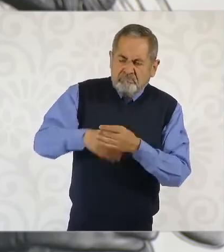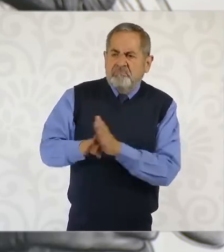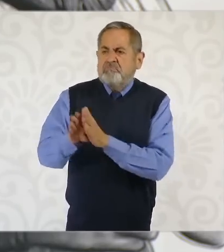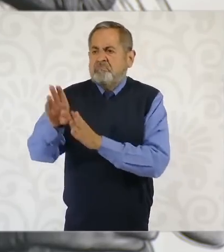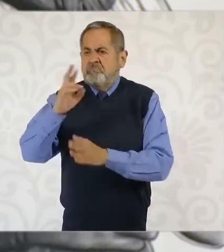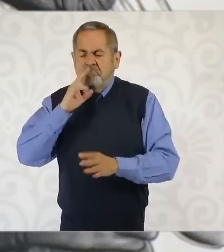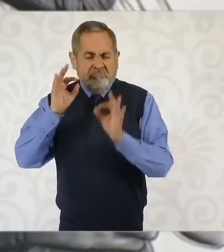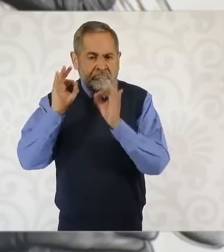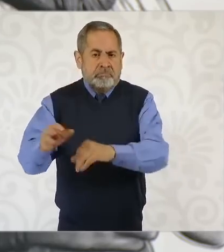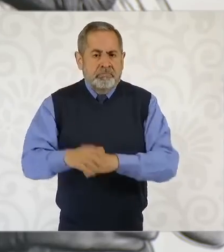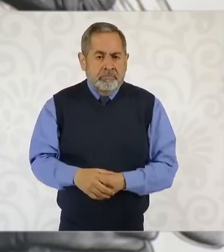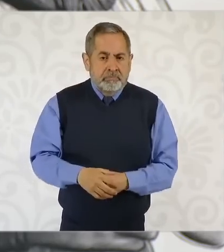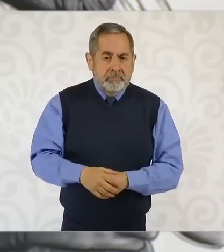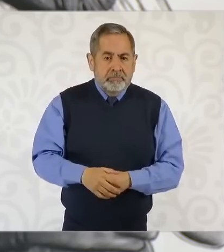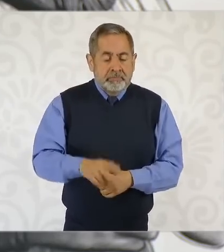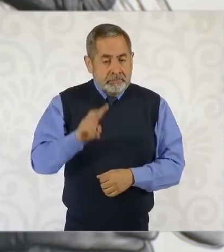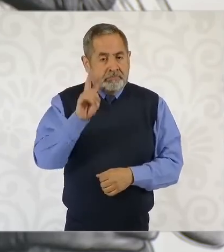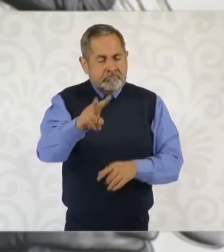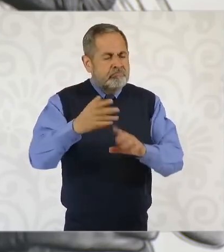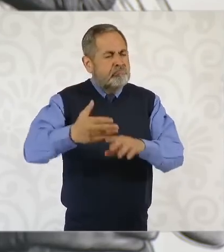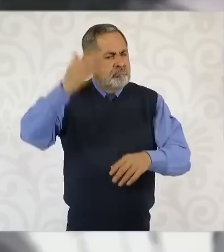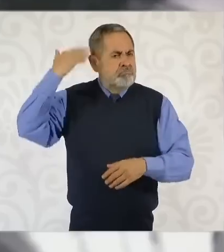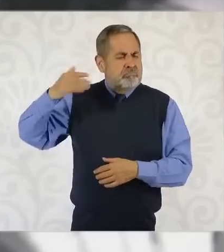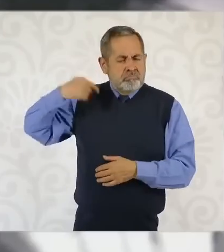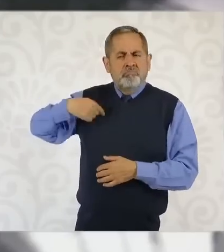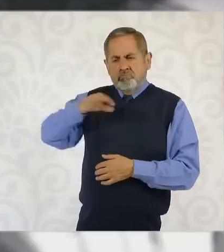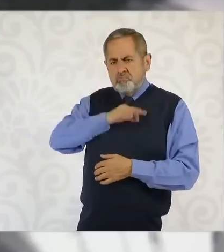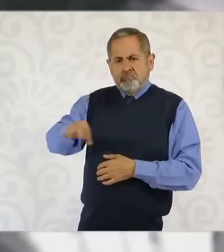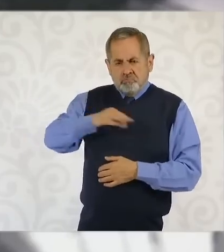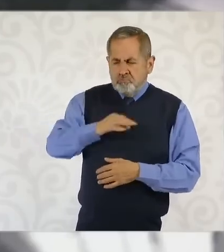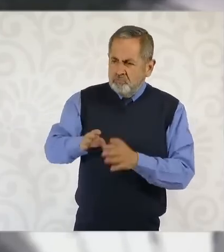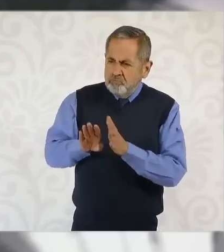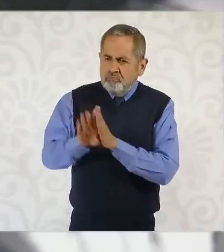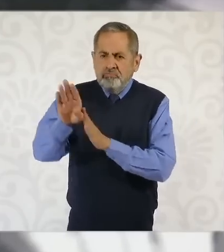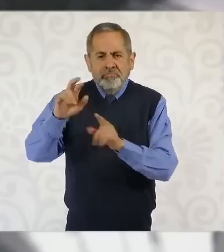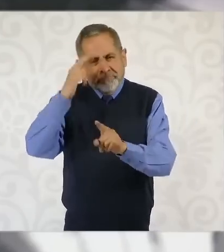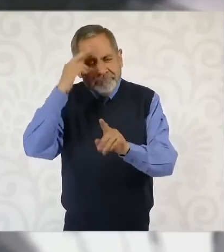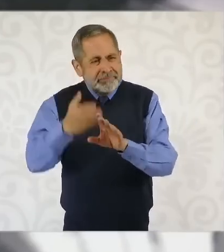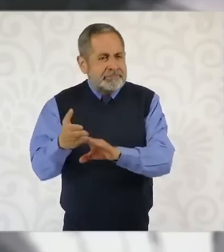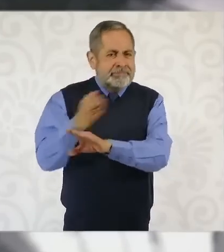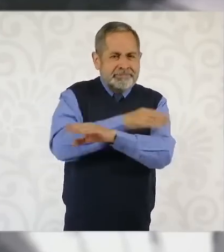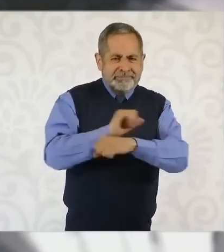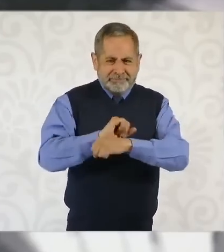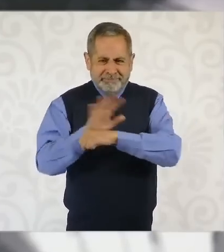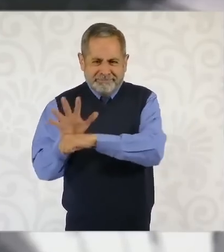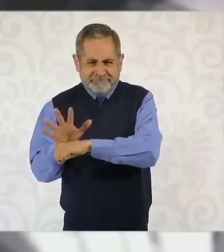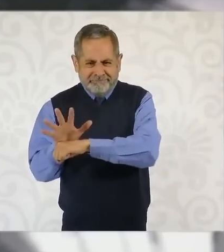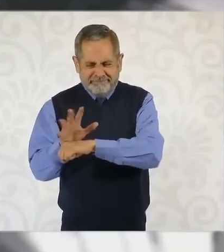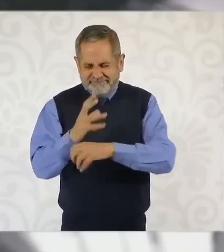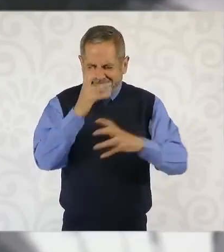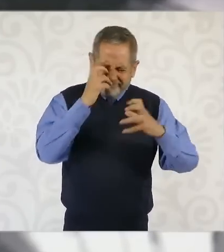tiempos lamentables de tristeza y de desolación ocasionados por la pandemia de levantarnos cuando